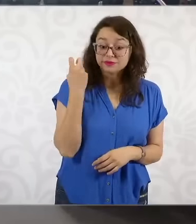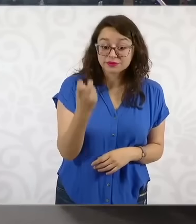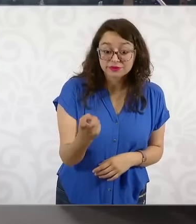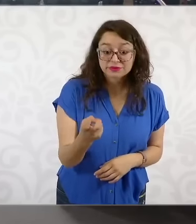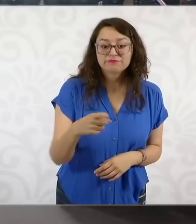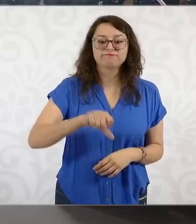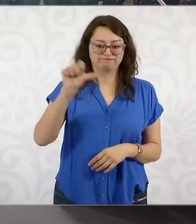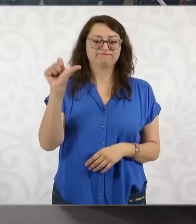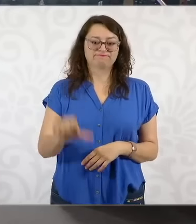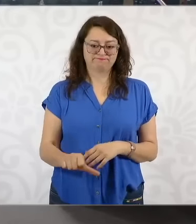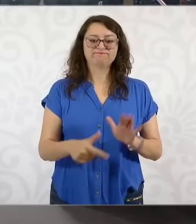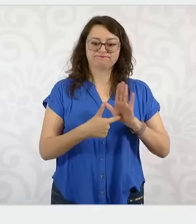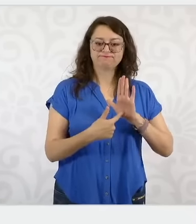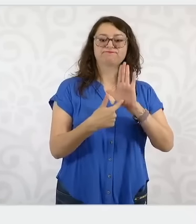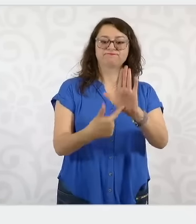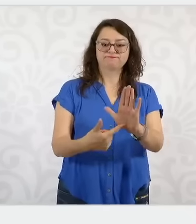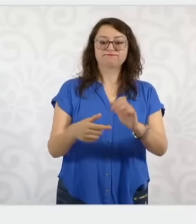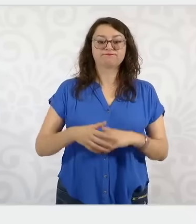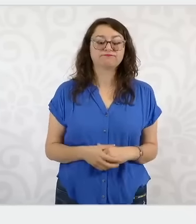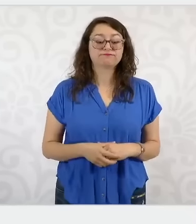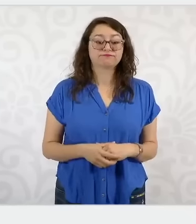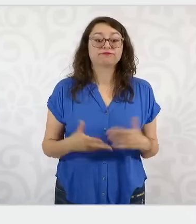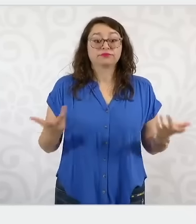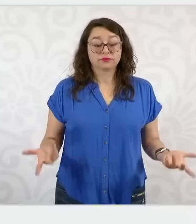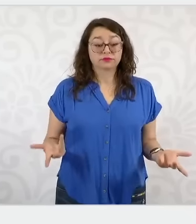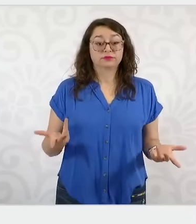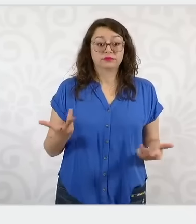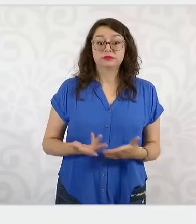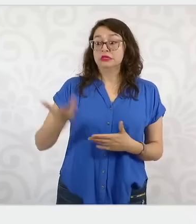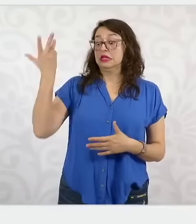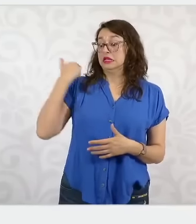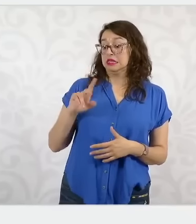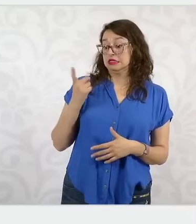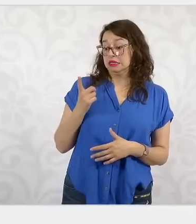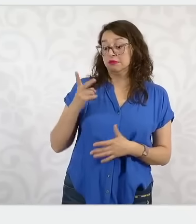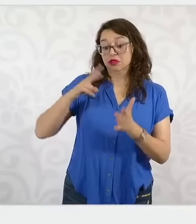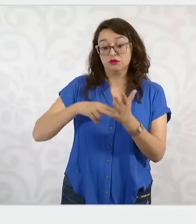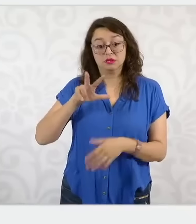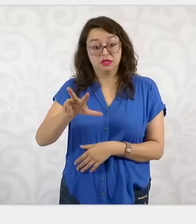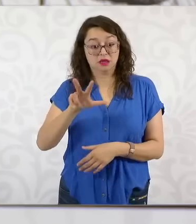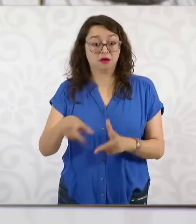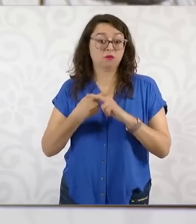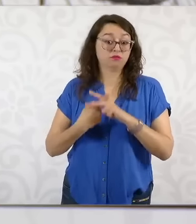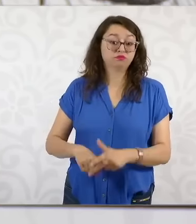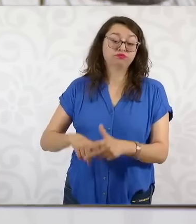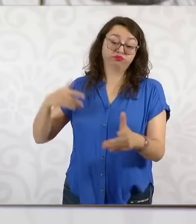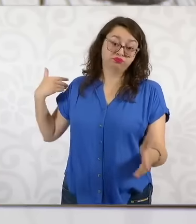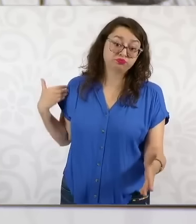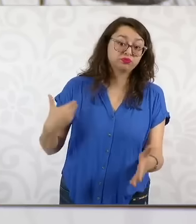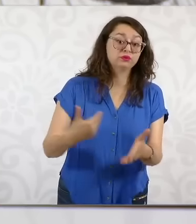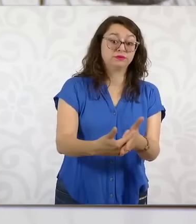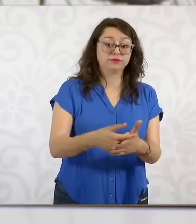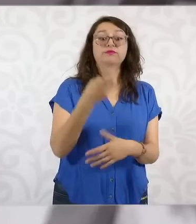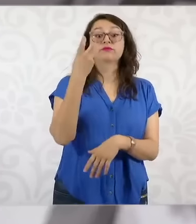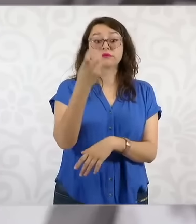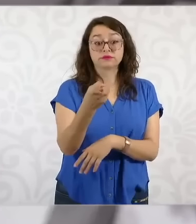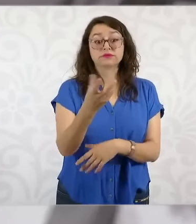hoy y lo que empezó a ocurrir desde diciembre de 2018. Y eso es lo que quiere el pueblo de México,